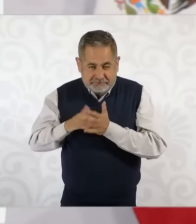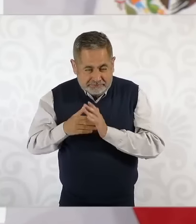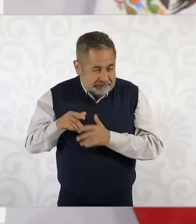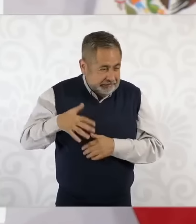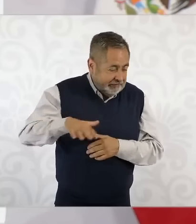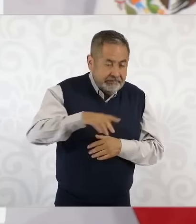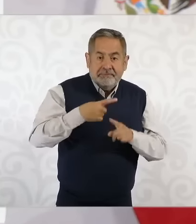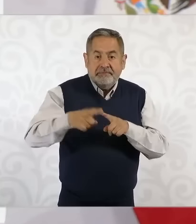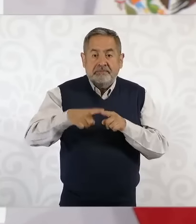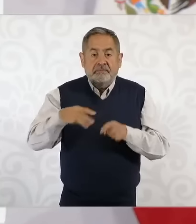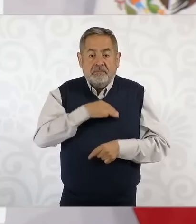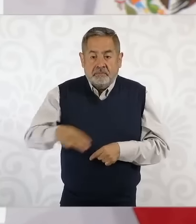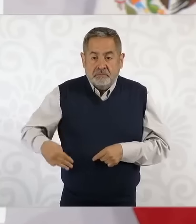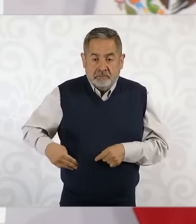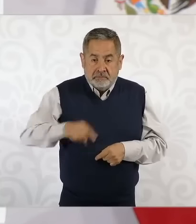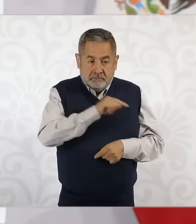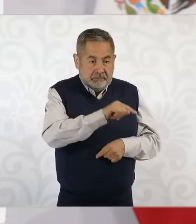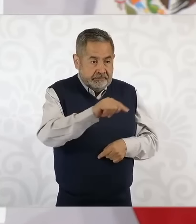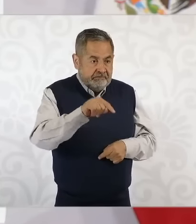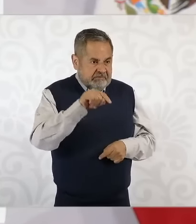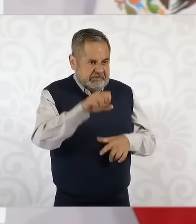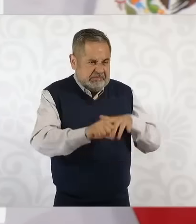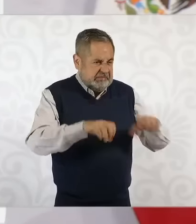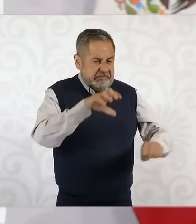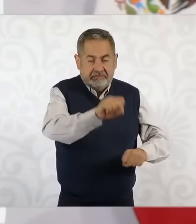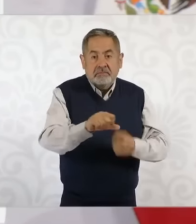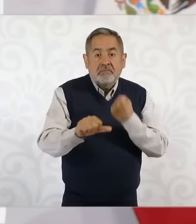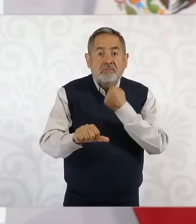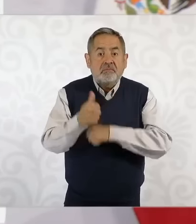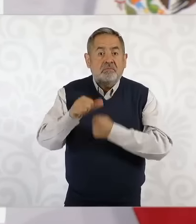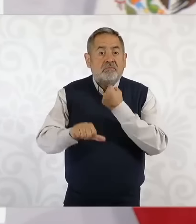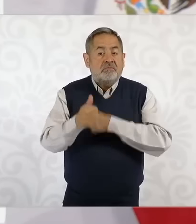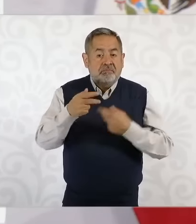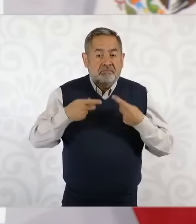la entidad fueron detenidos 11 integrantes de células delictivas generadores de violencia,